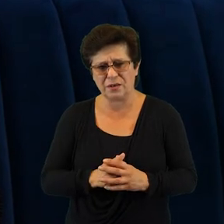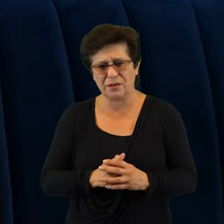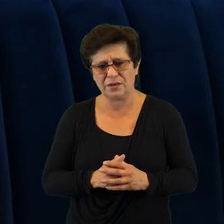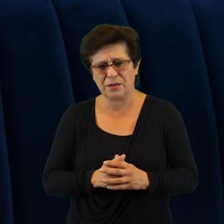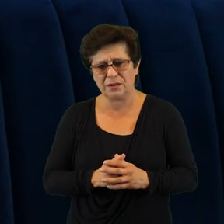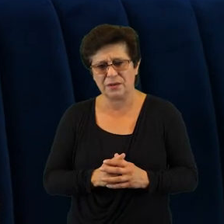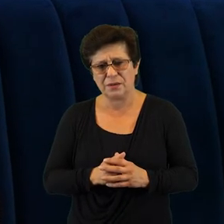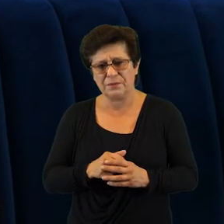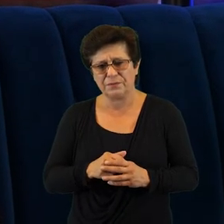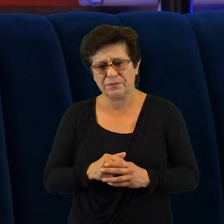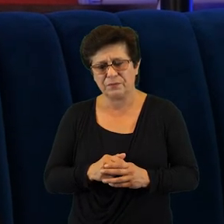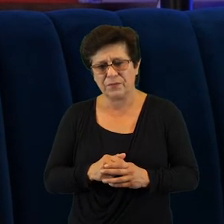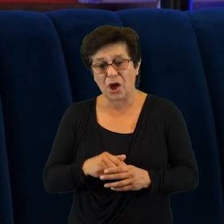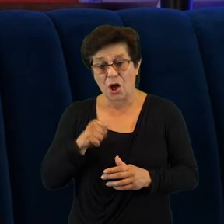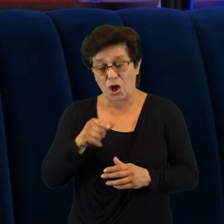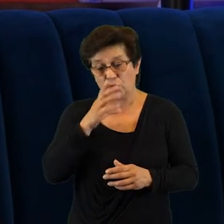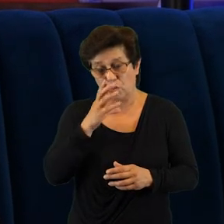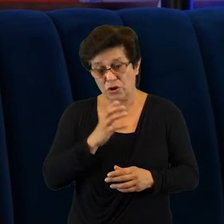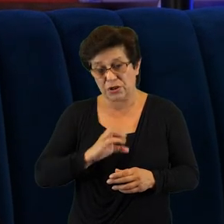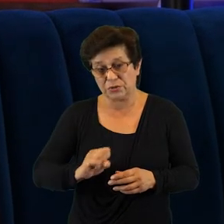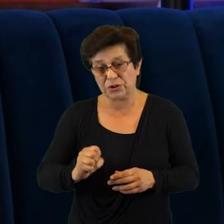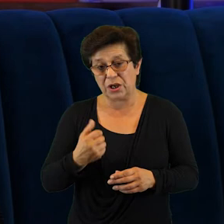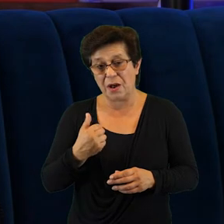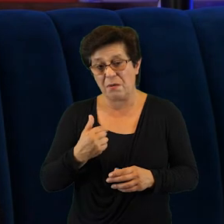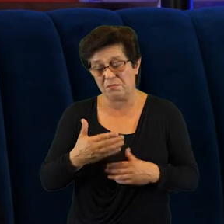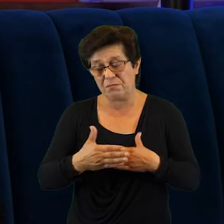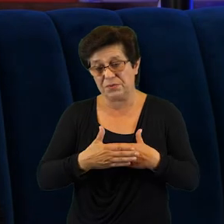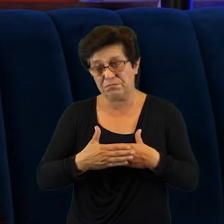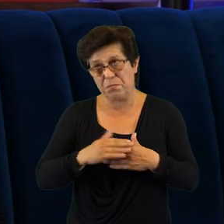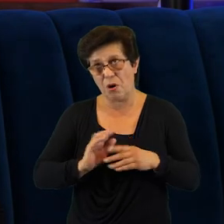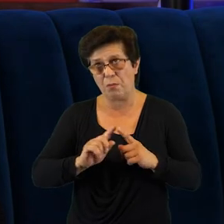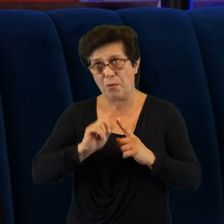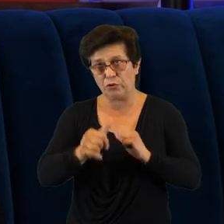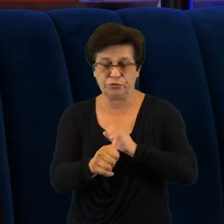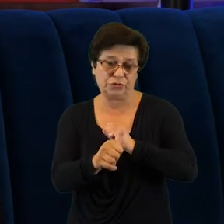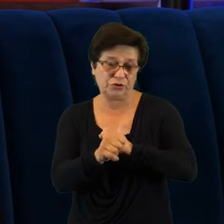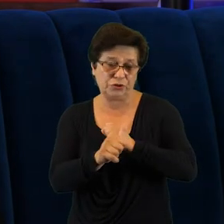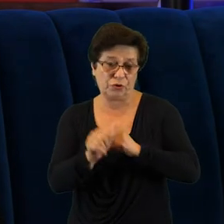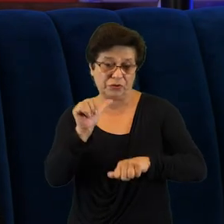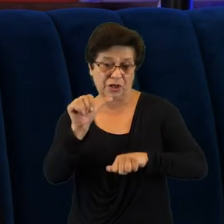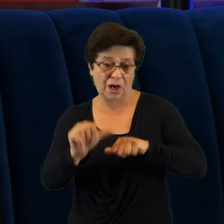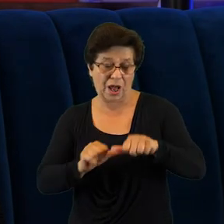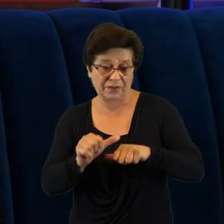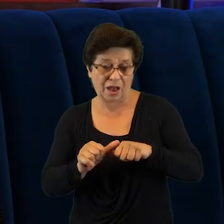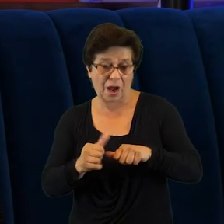zdać sobie sprawę z rangi Słonimskiego pod koniec lat 60. Rakowskiemu udało się tego uniknąć,